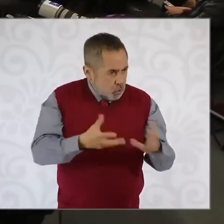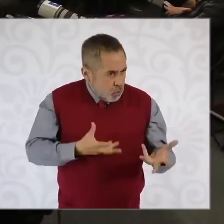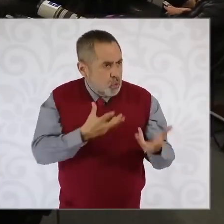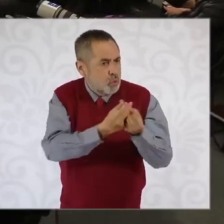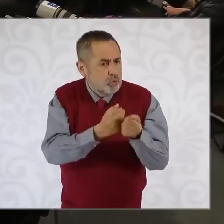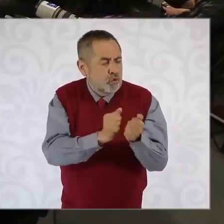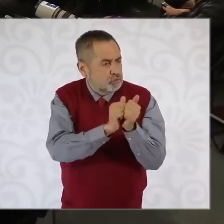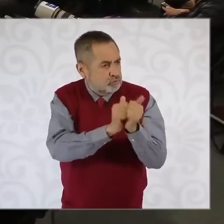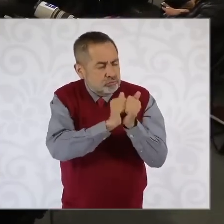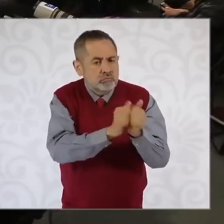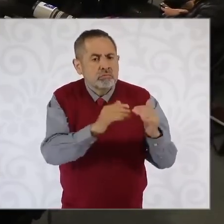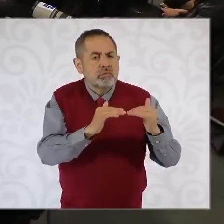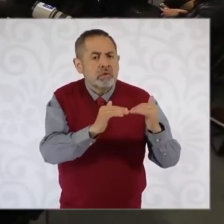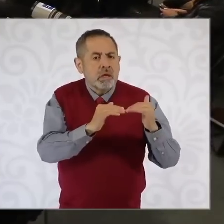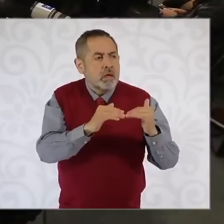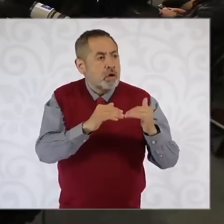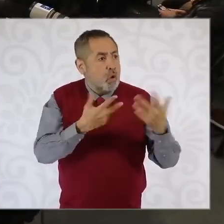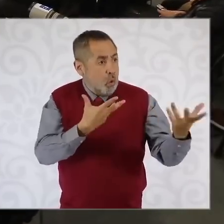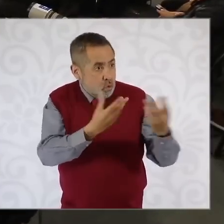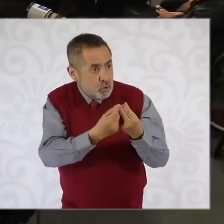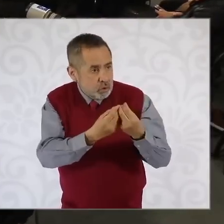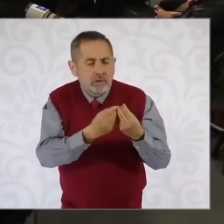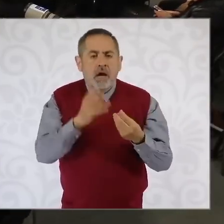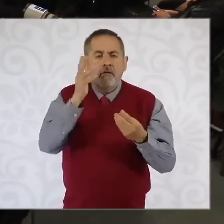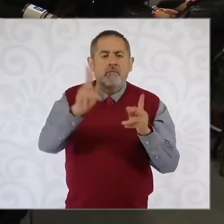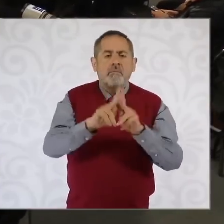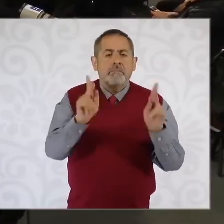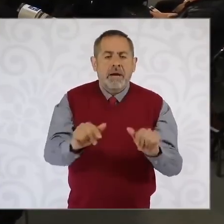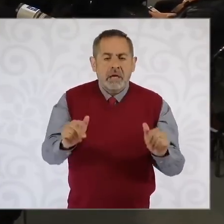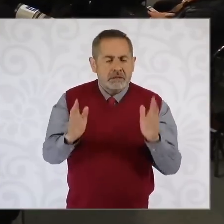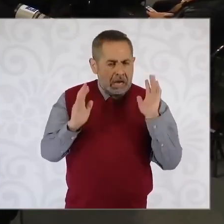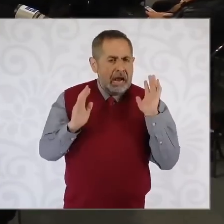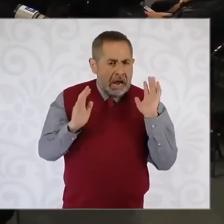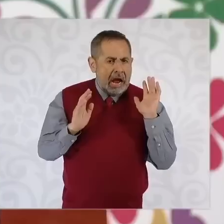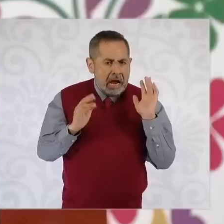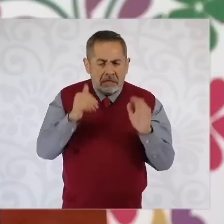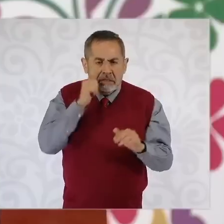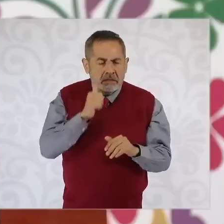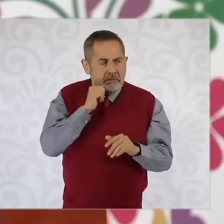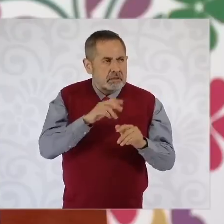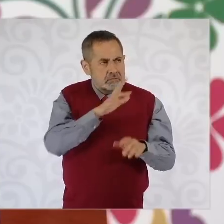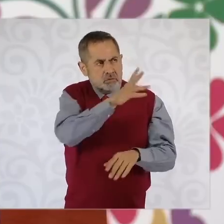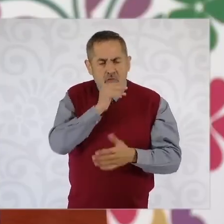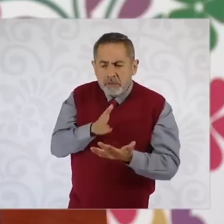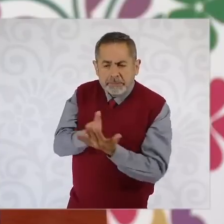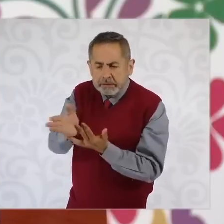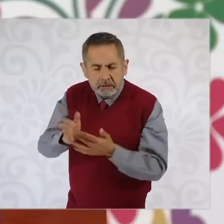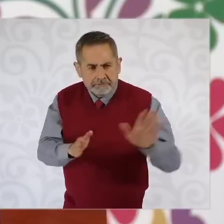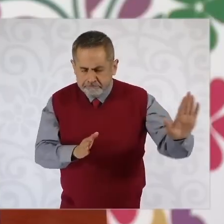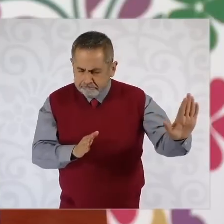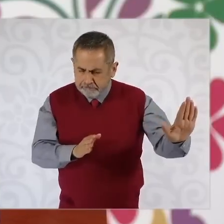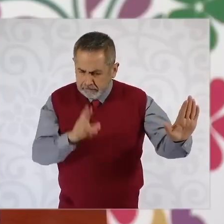hacer para la construcción de la paz siempre en el marco repito de nuestras soberanías además de